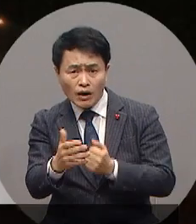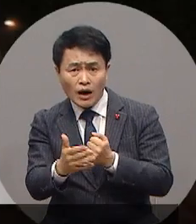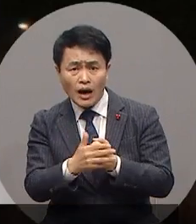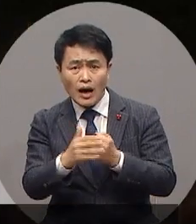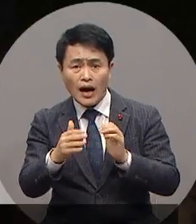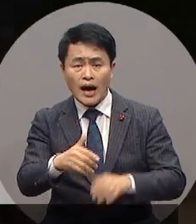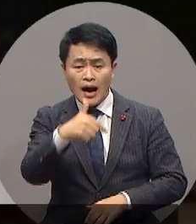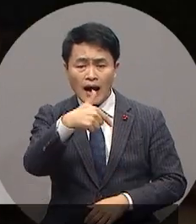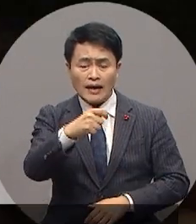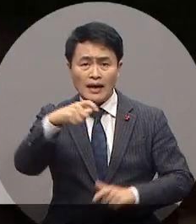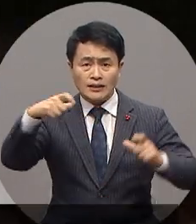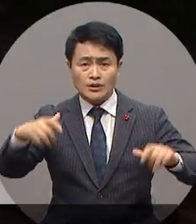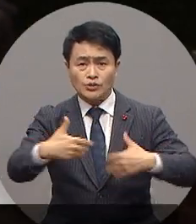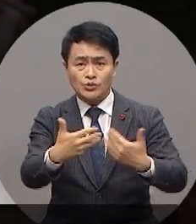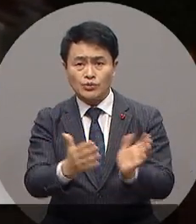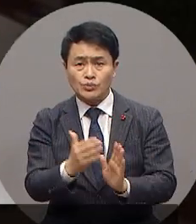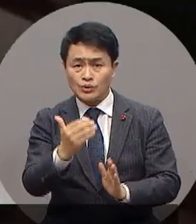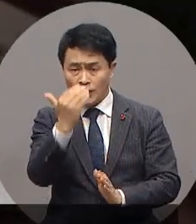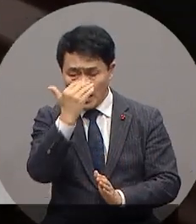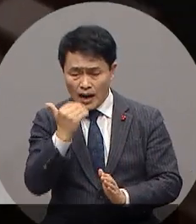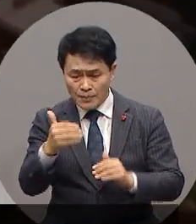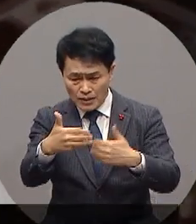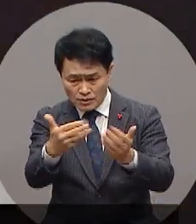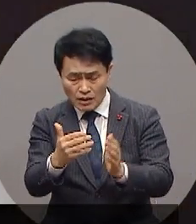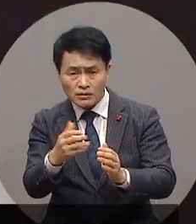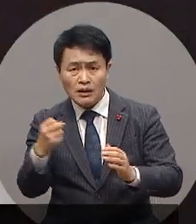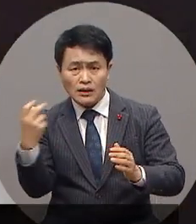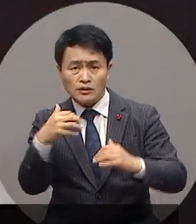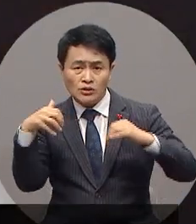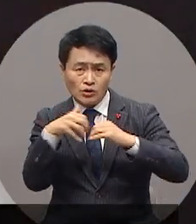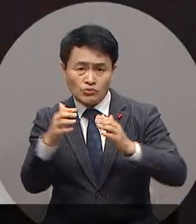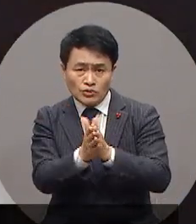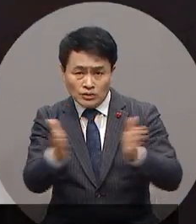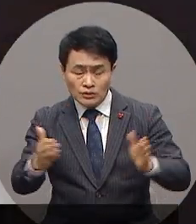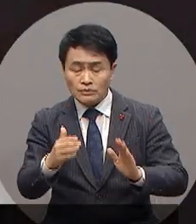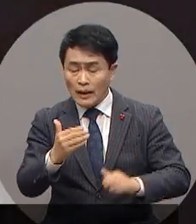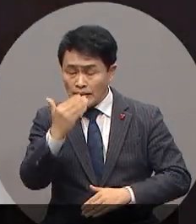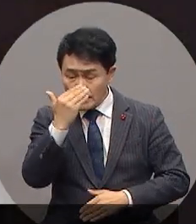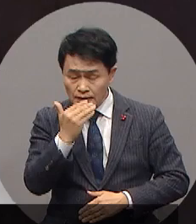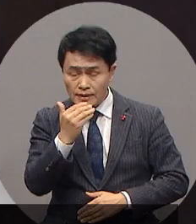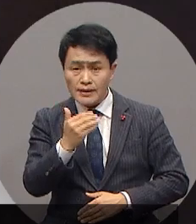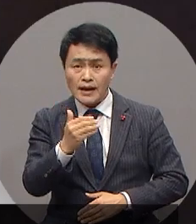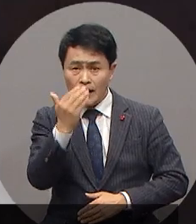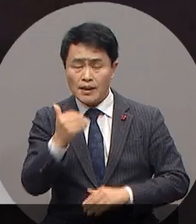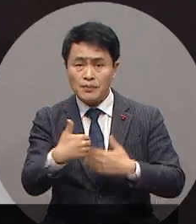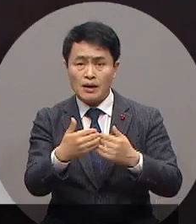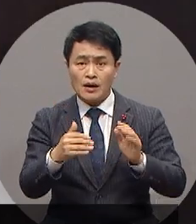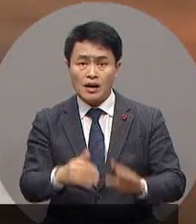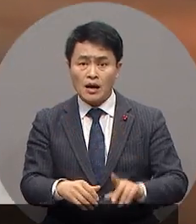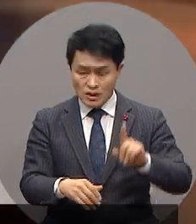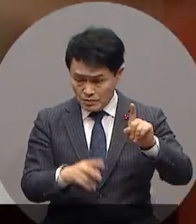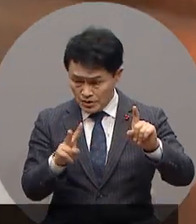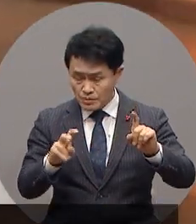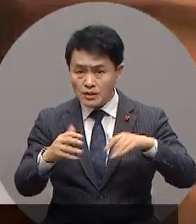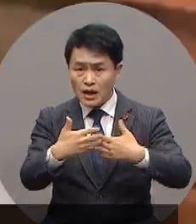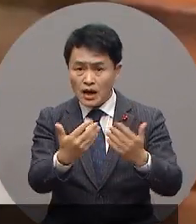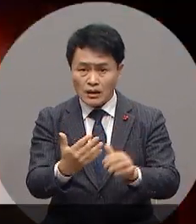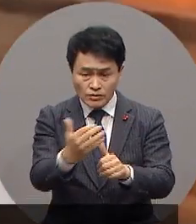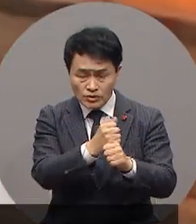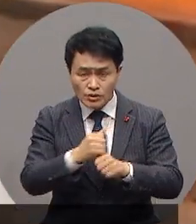향해 발포했다면서 가자지구에서 하마스를 상대로 한 전투를 재개했다고 밝혔습니다.